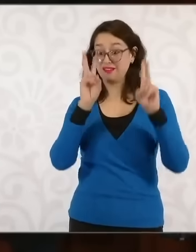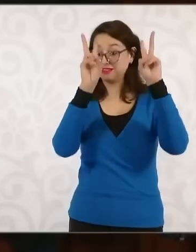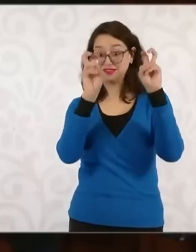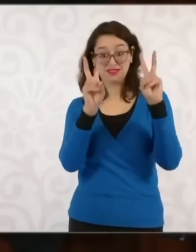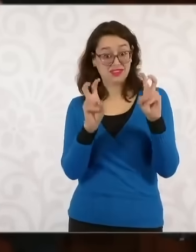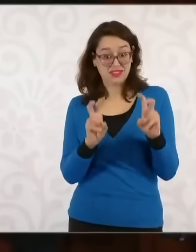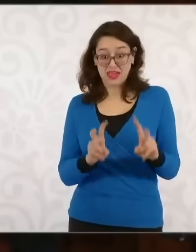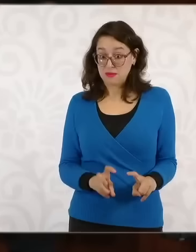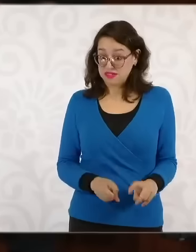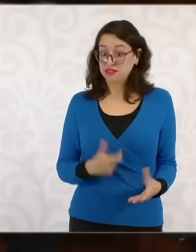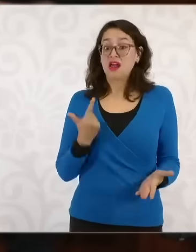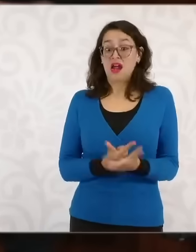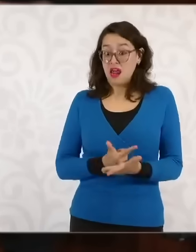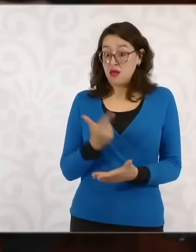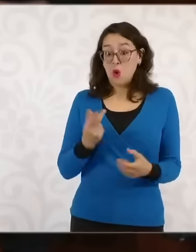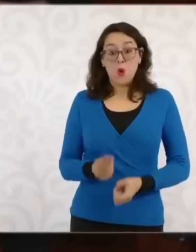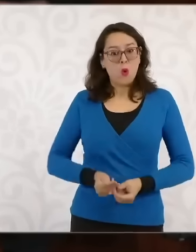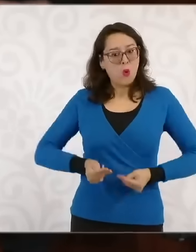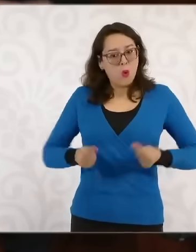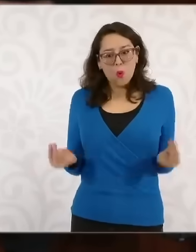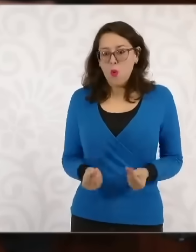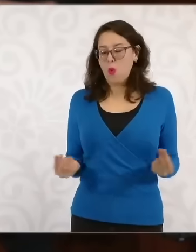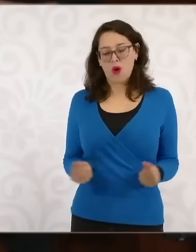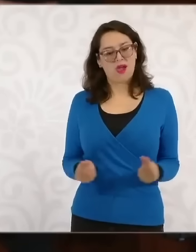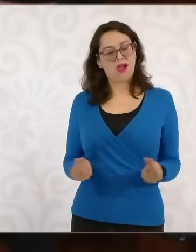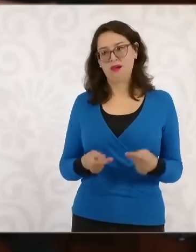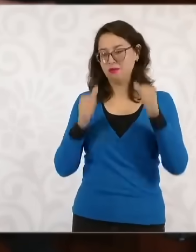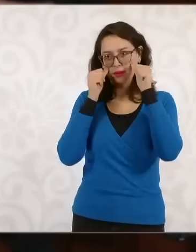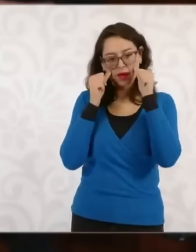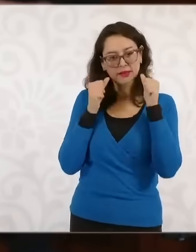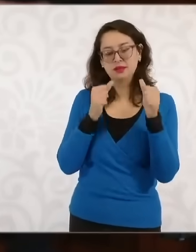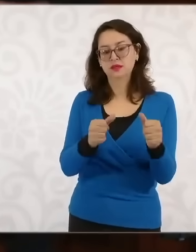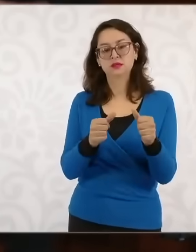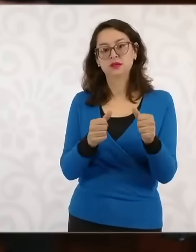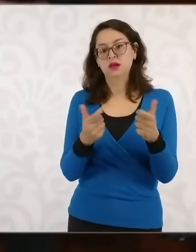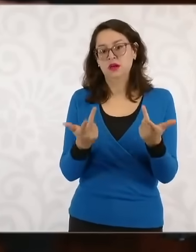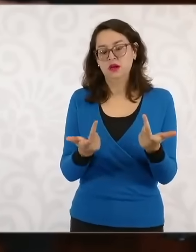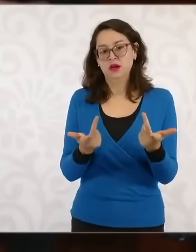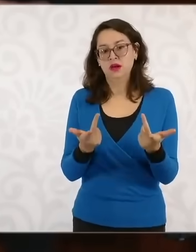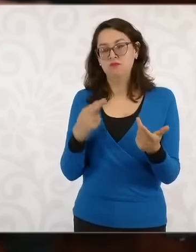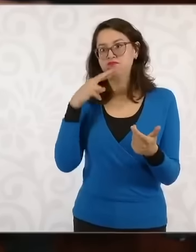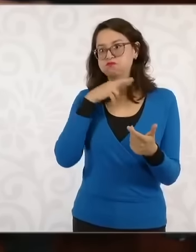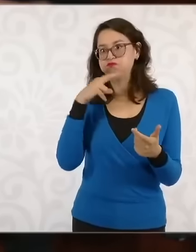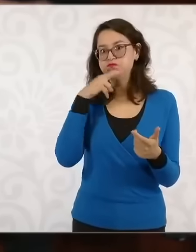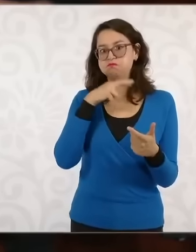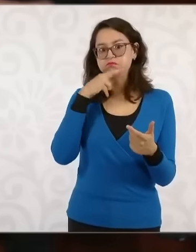Seguramente si hay temas que se tendrán que abordar muy digamos pronto. Uno de ellos,